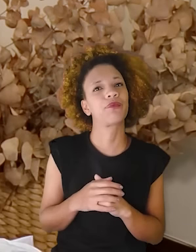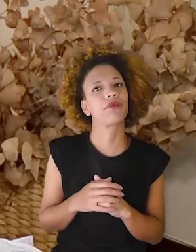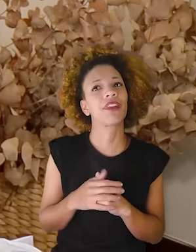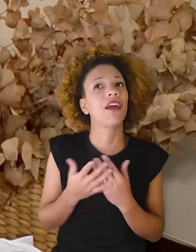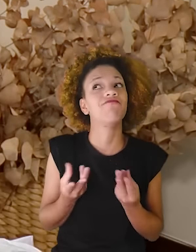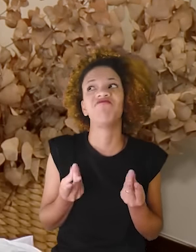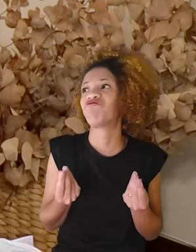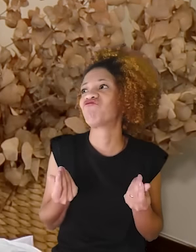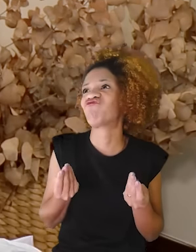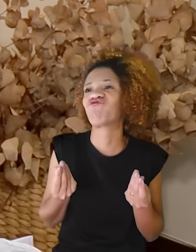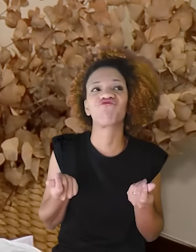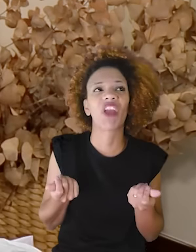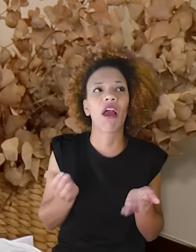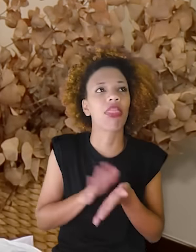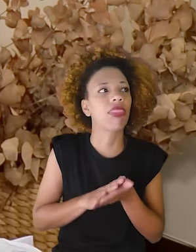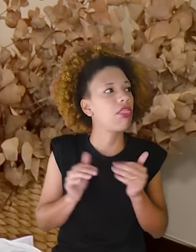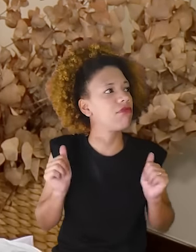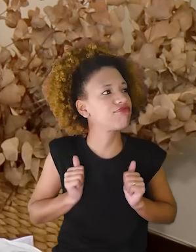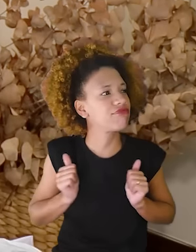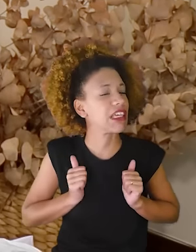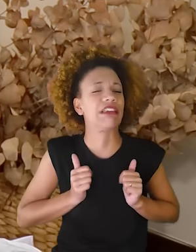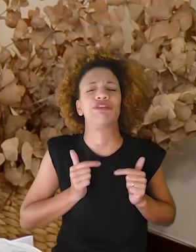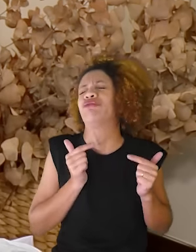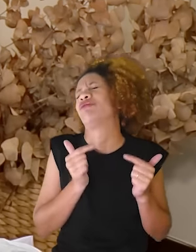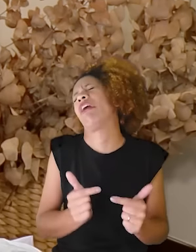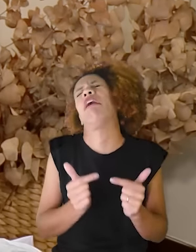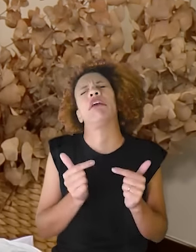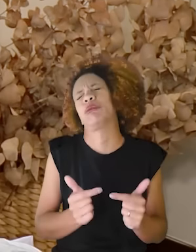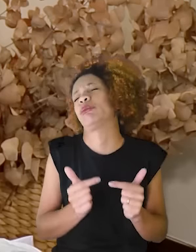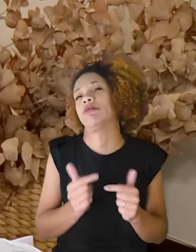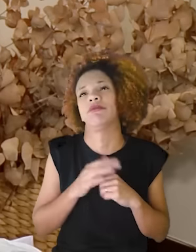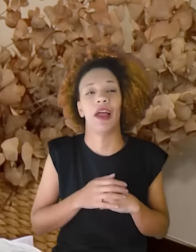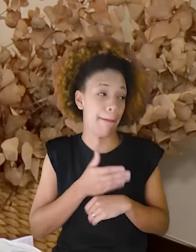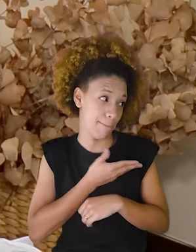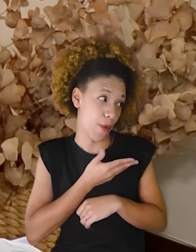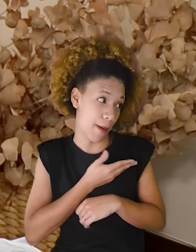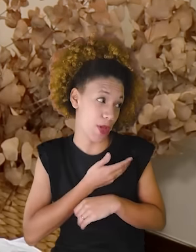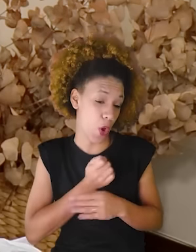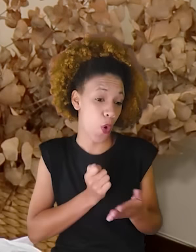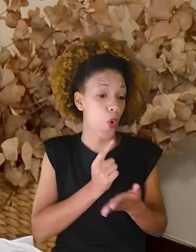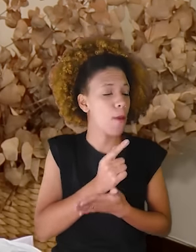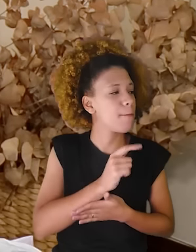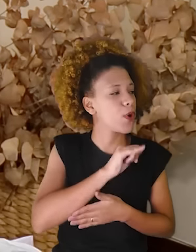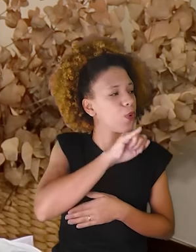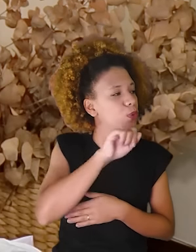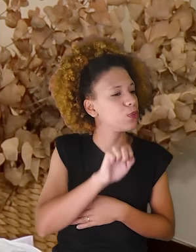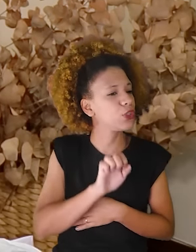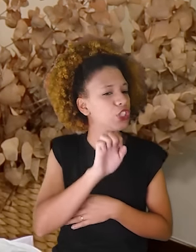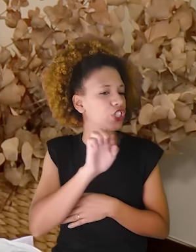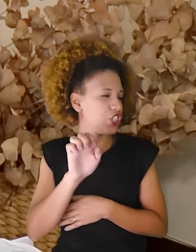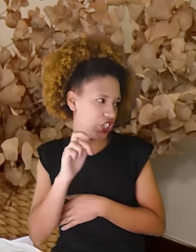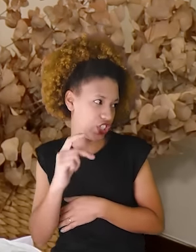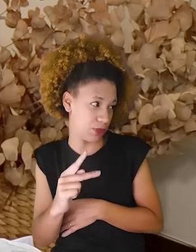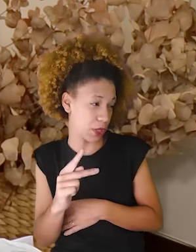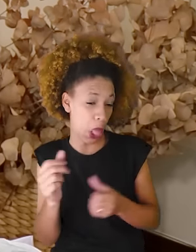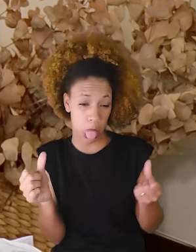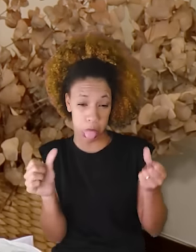pai dele ficou sem nada para fazer enchendo o saco aí o aí eu meu amigo comprou um jip todo [ __ ]